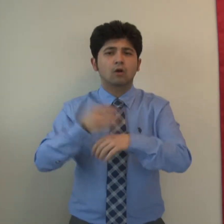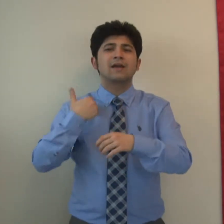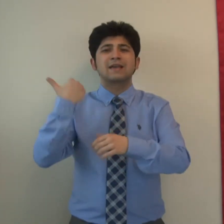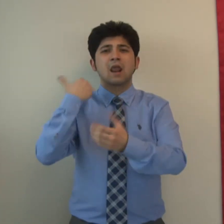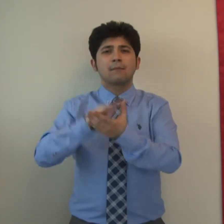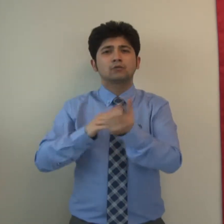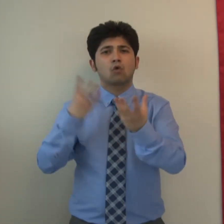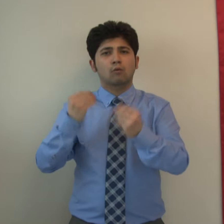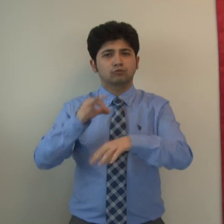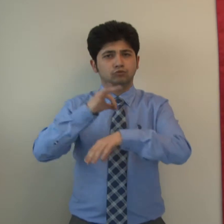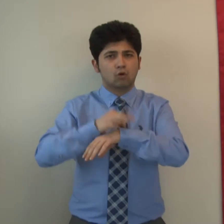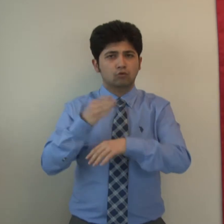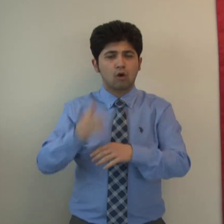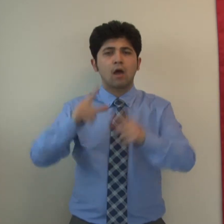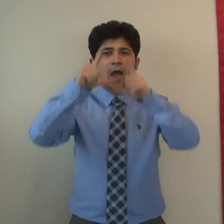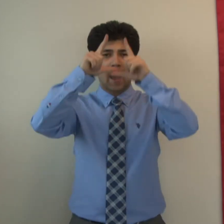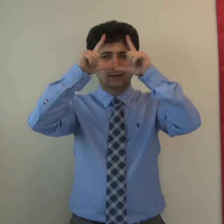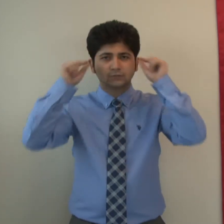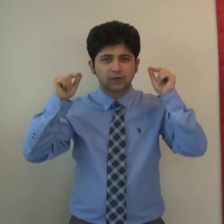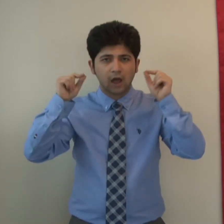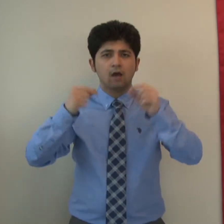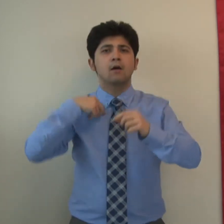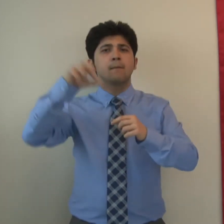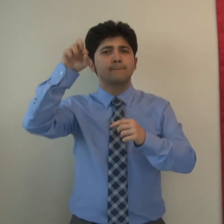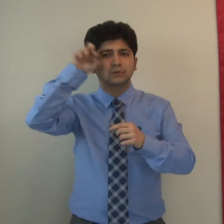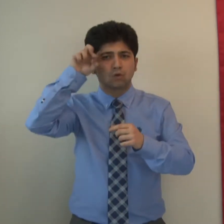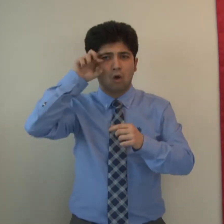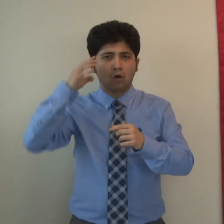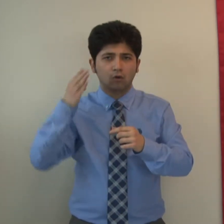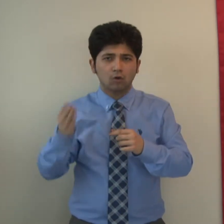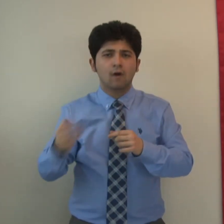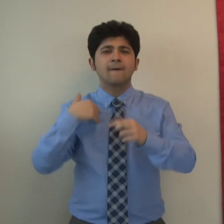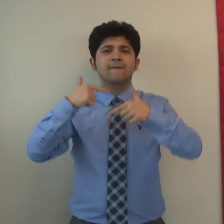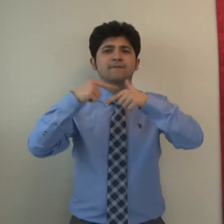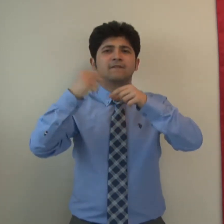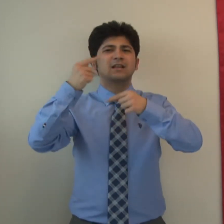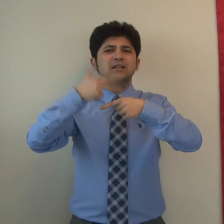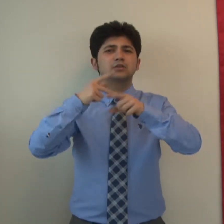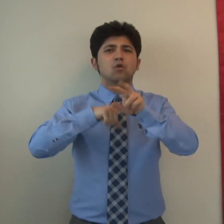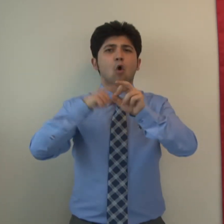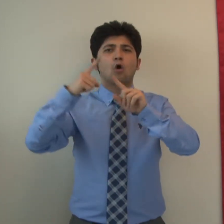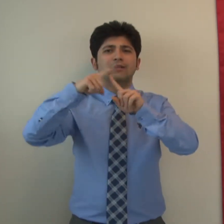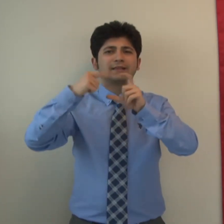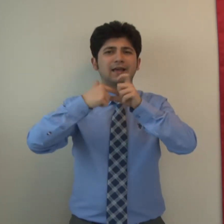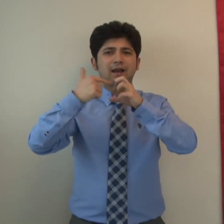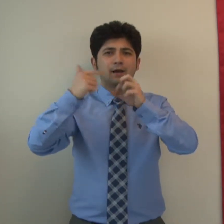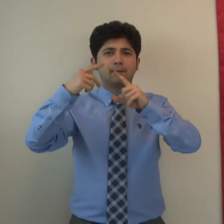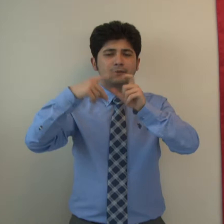Hekimlerin, Pratisyen Hekimlerin, Hemşire, Psikolog, Fizyoterapist